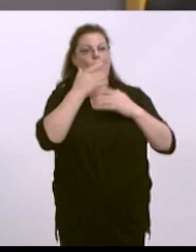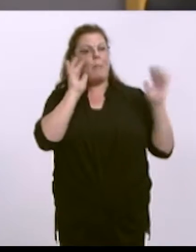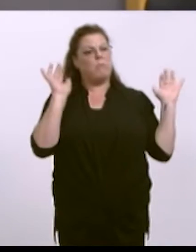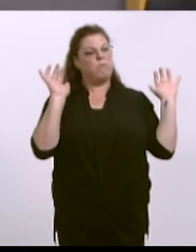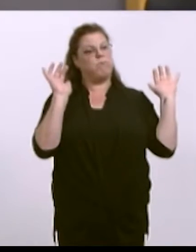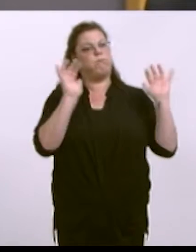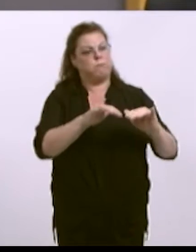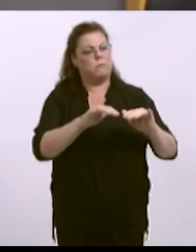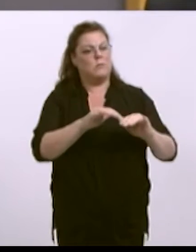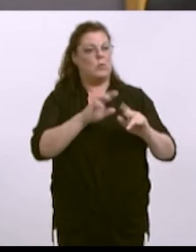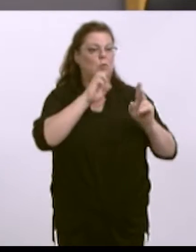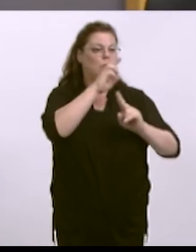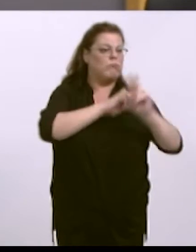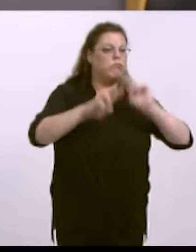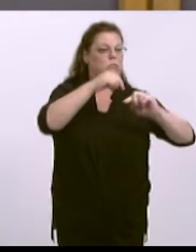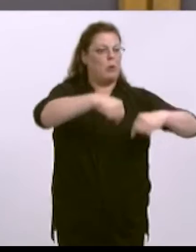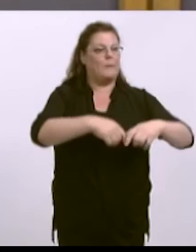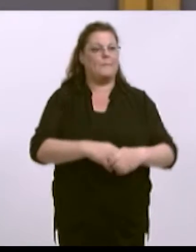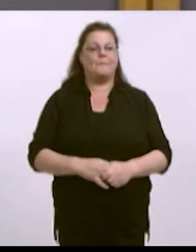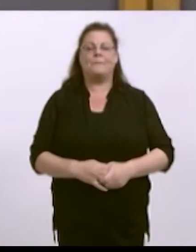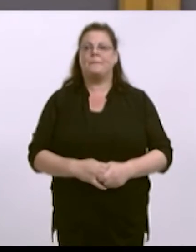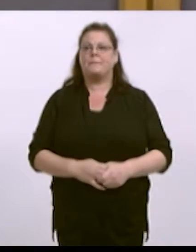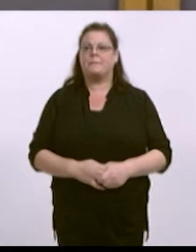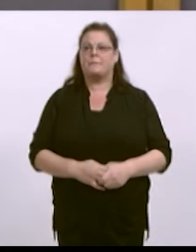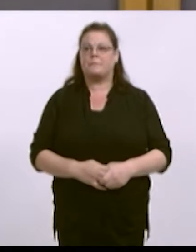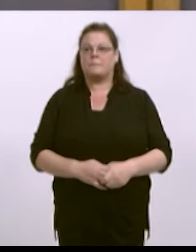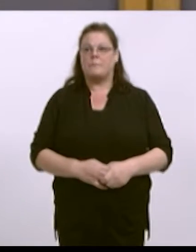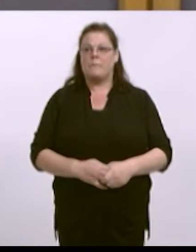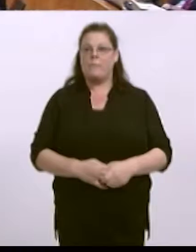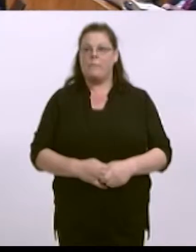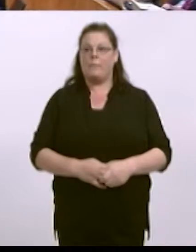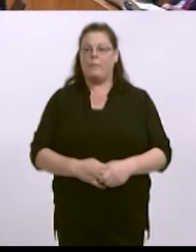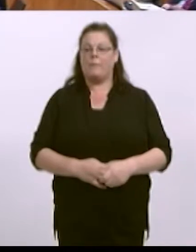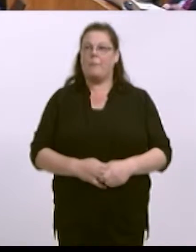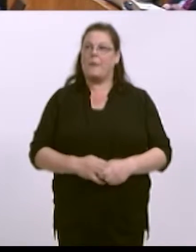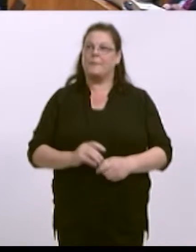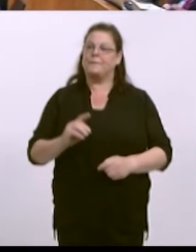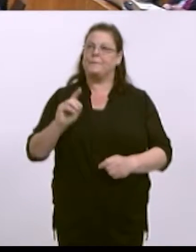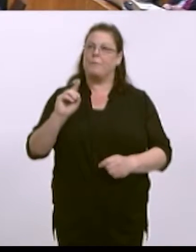Llyr Gruffydd: Wrth gwrs, un oír blaenoriaethau nawr yw estyn y tymor twristiaeth fel bod